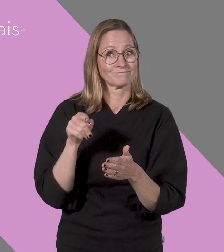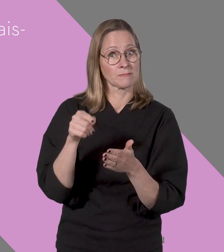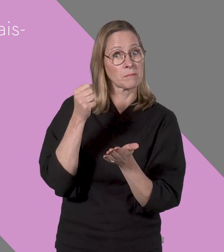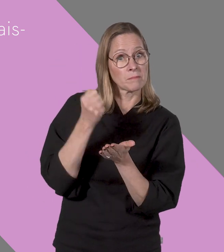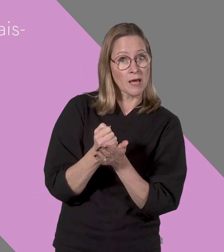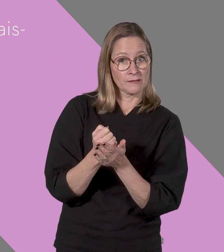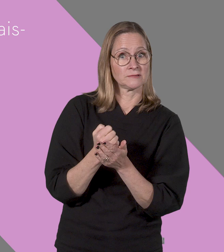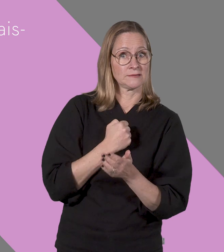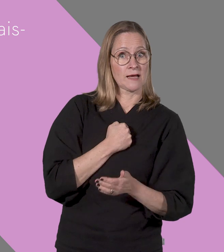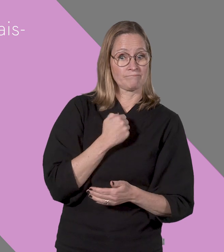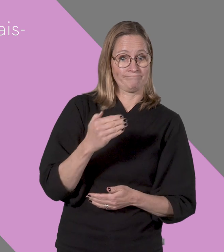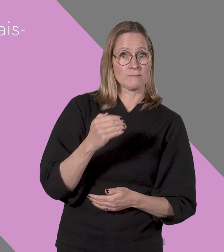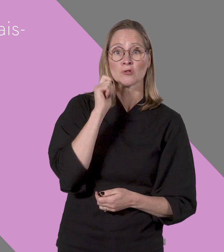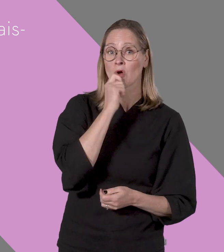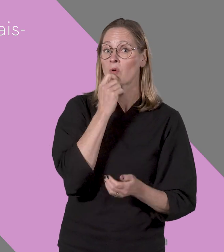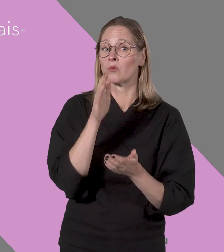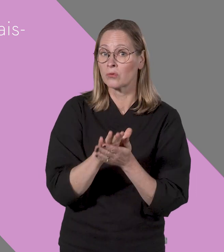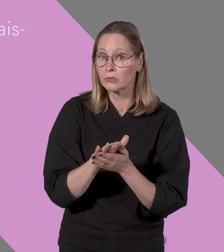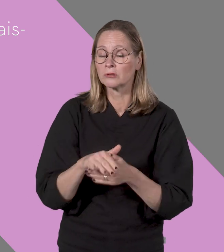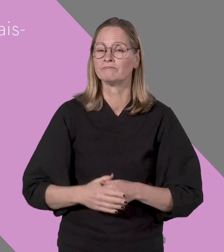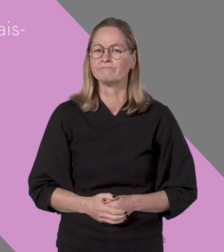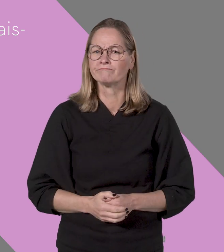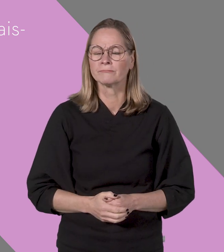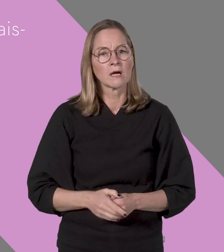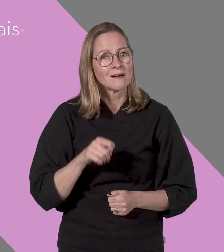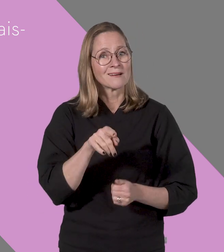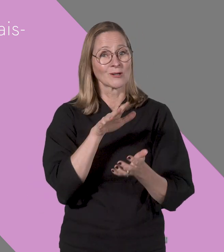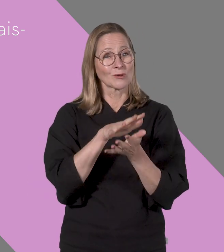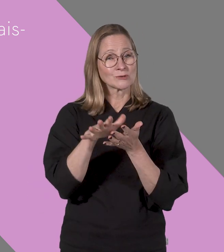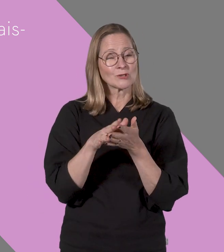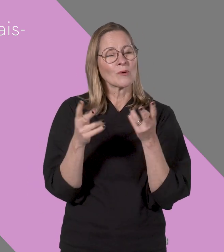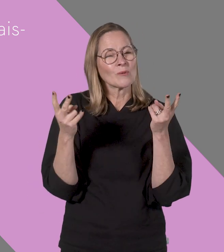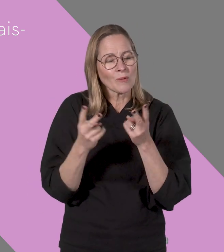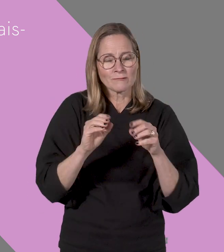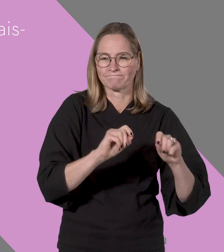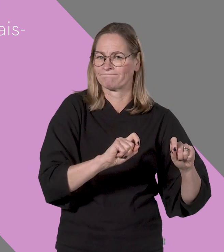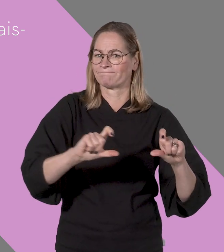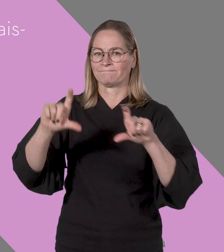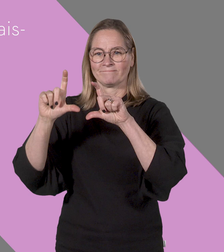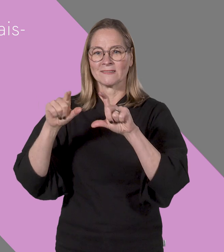ja päätös siitä saadaan joulukuussa. Kustannukset ovat kuitenkin nousseet, -